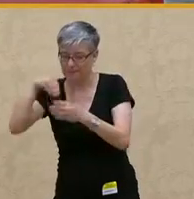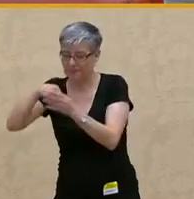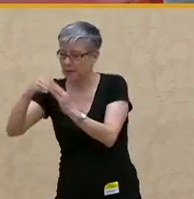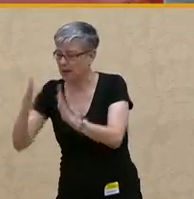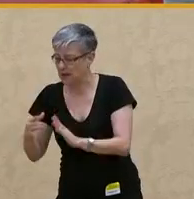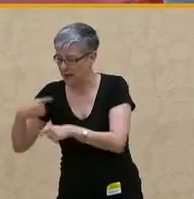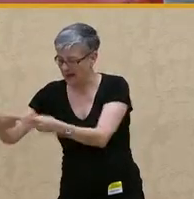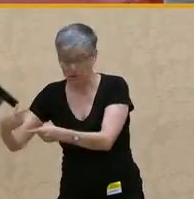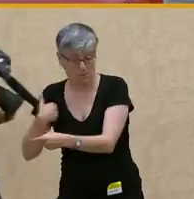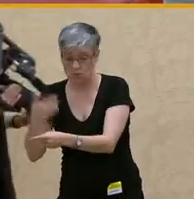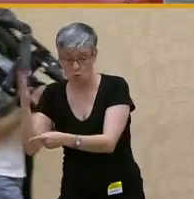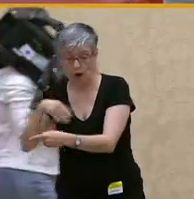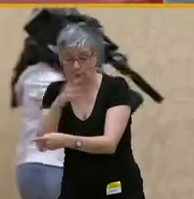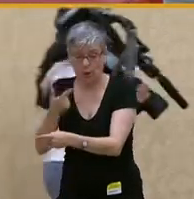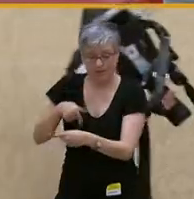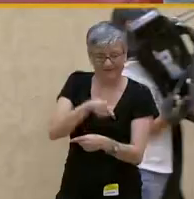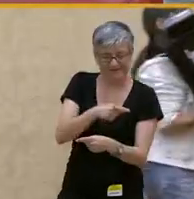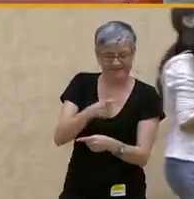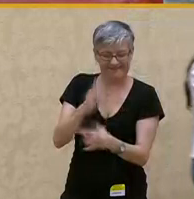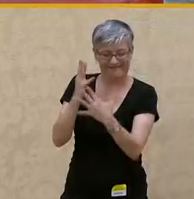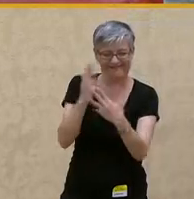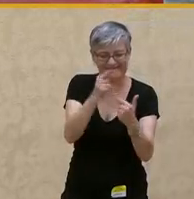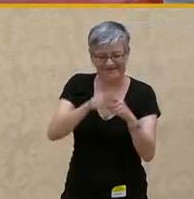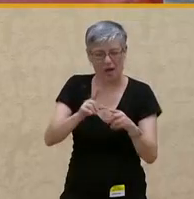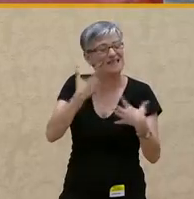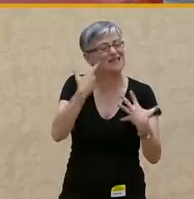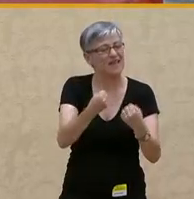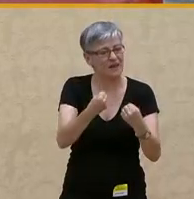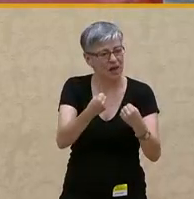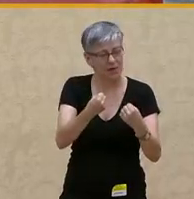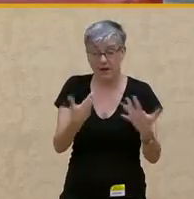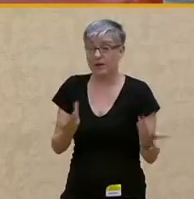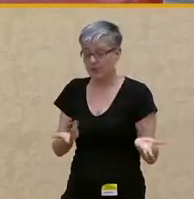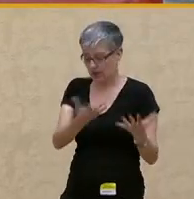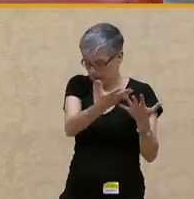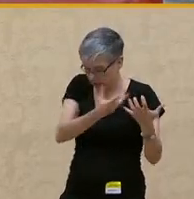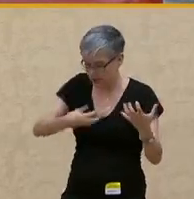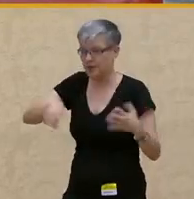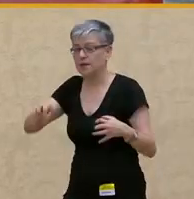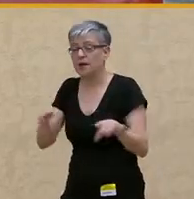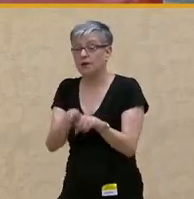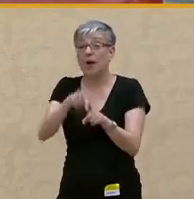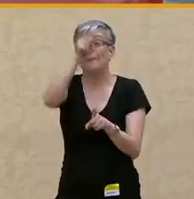va a tener, eso tenemos que pagarlo. Eso requiere que las personas que no